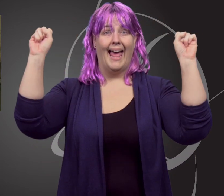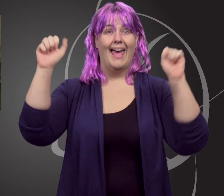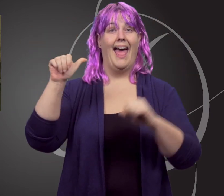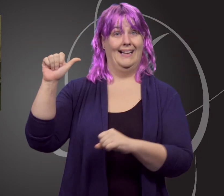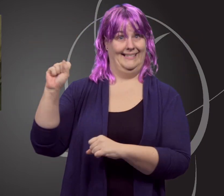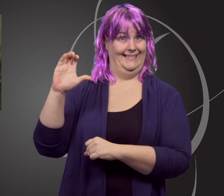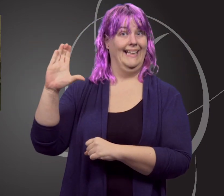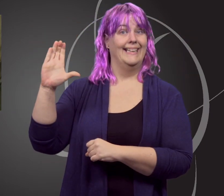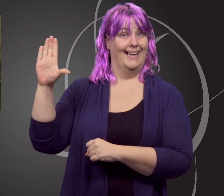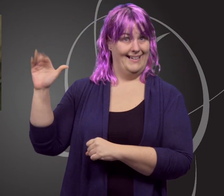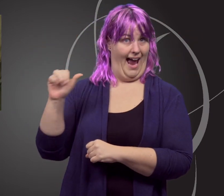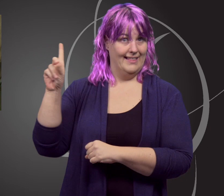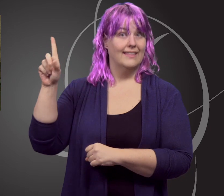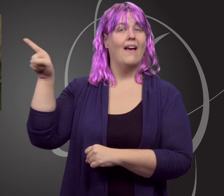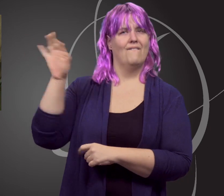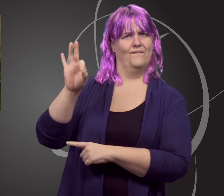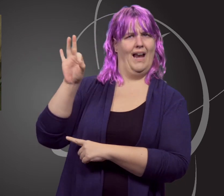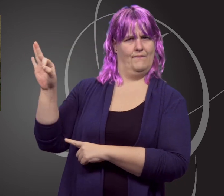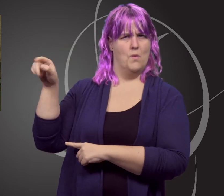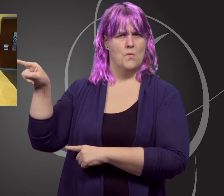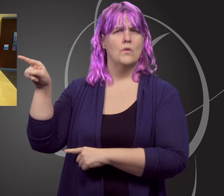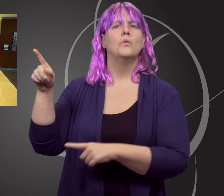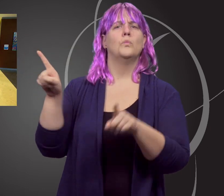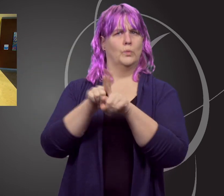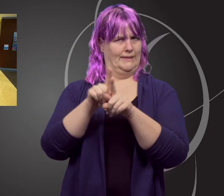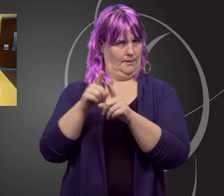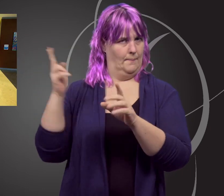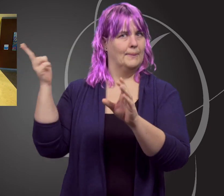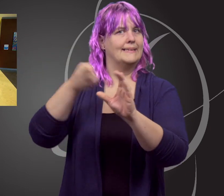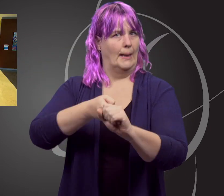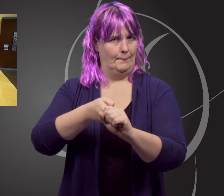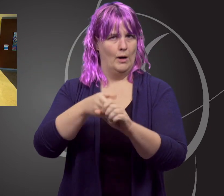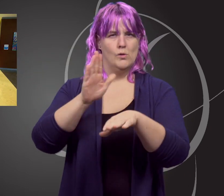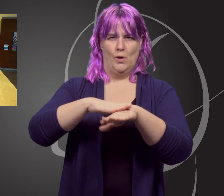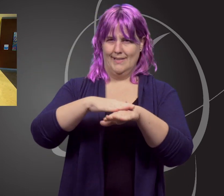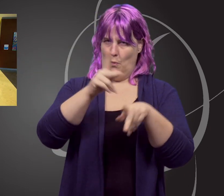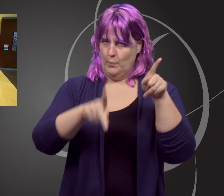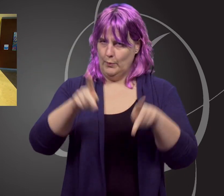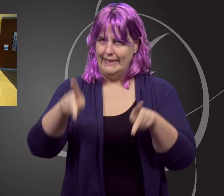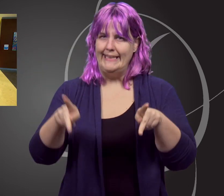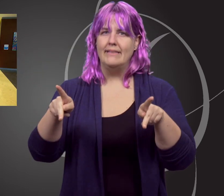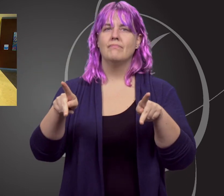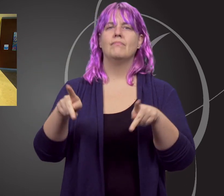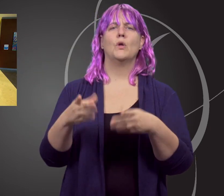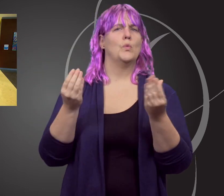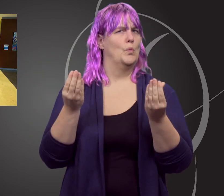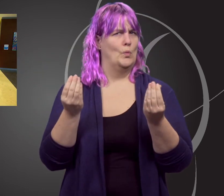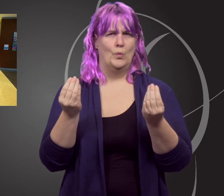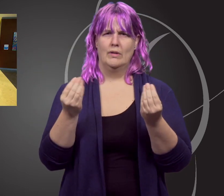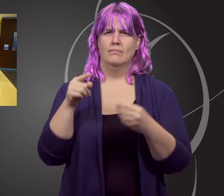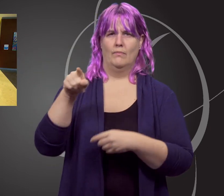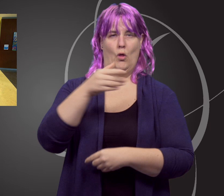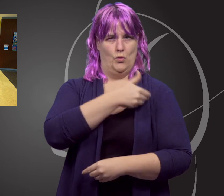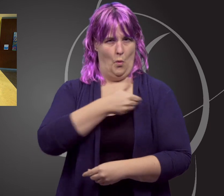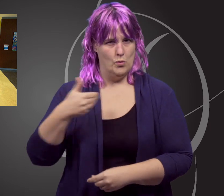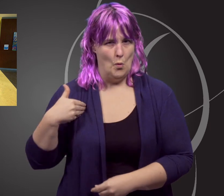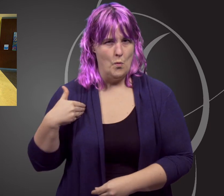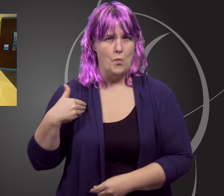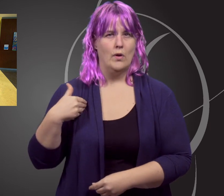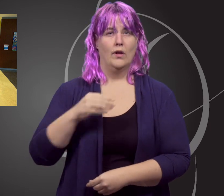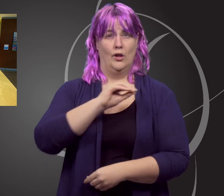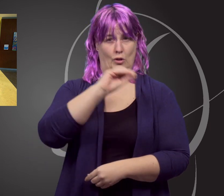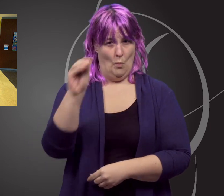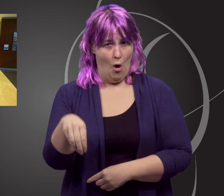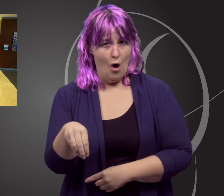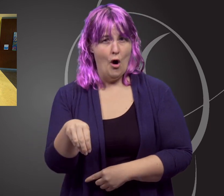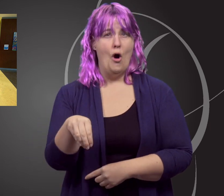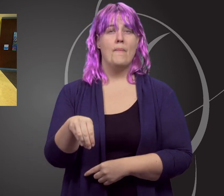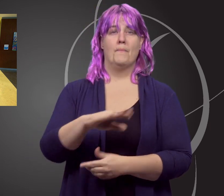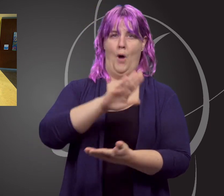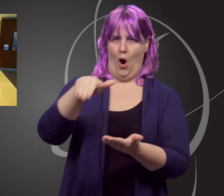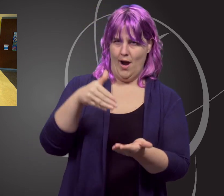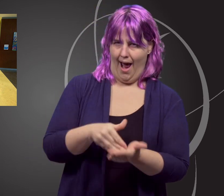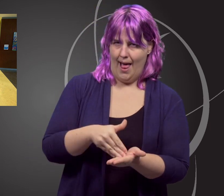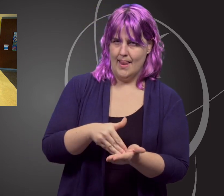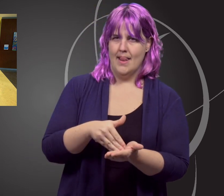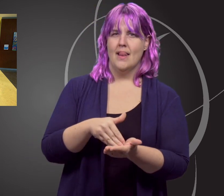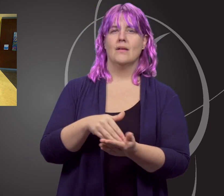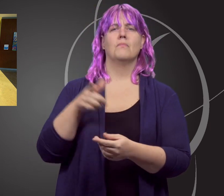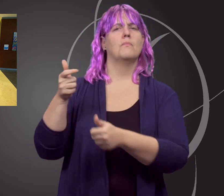Frank Folino, président de l’ASC-CAD, a participé à celles de Toronto, Ottawa, et Montréal,